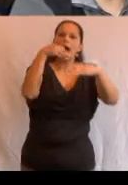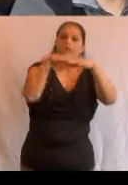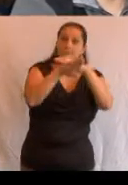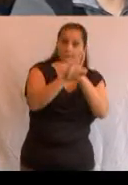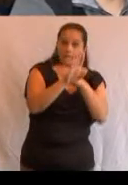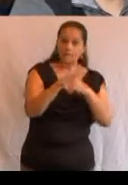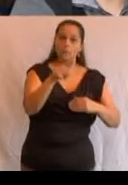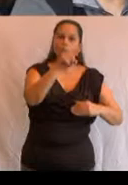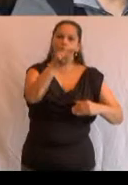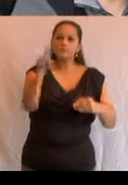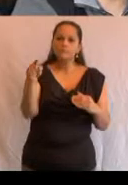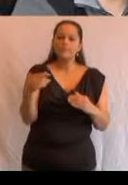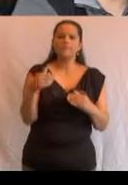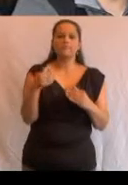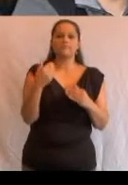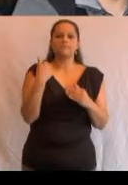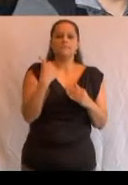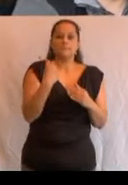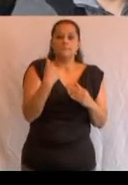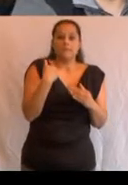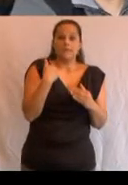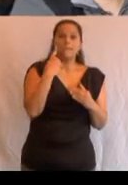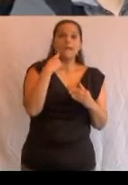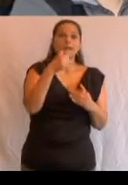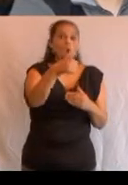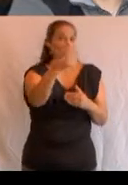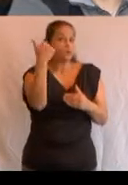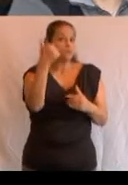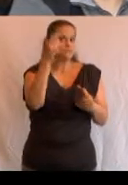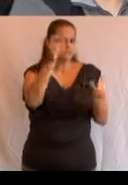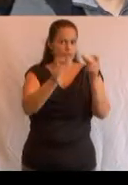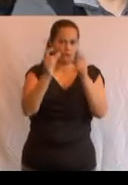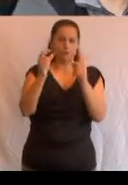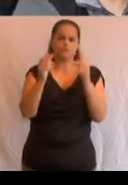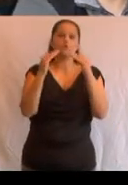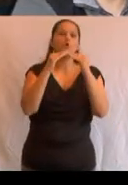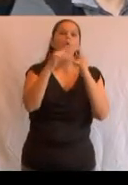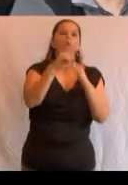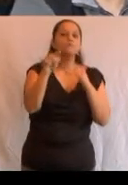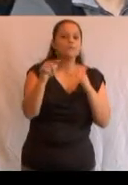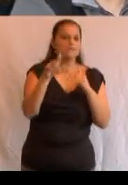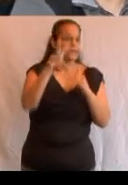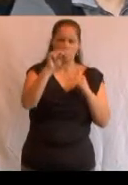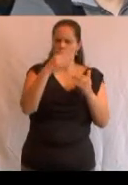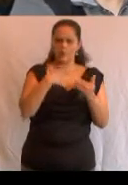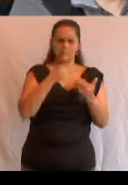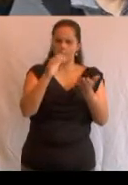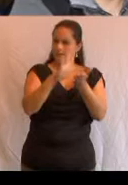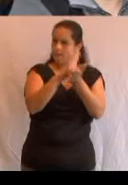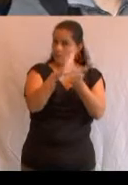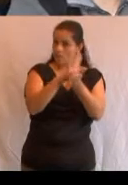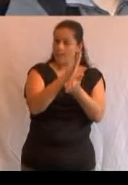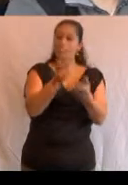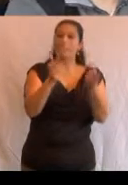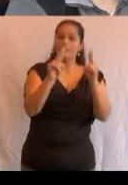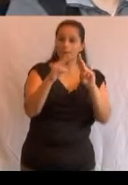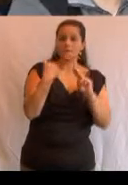ustedes sean los aliados estratégicos para que otras personas como ustedes que no están en los centros educativos también tengan ese mismo acceso